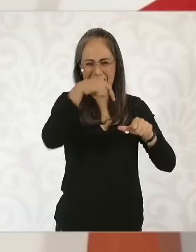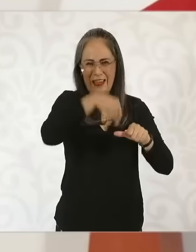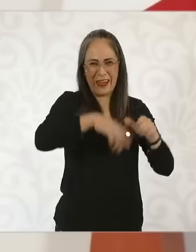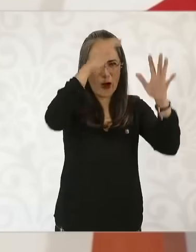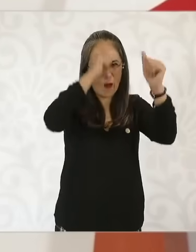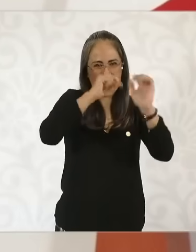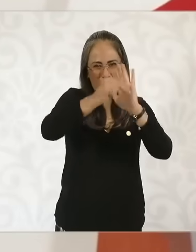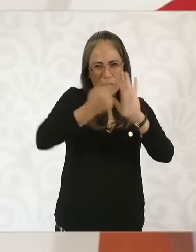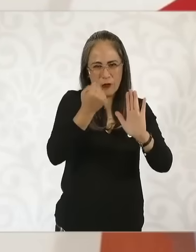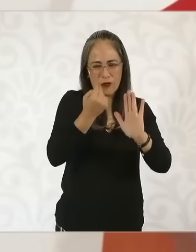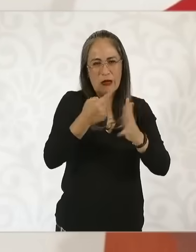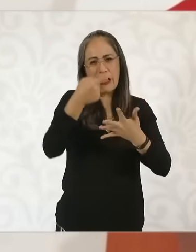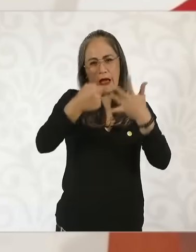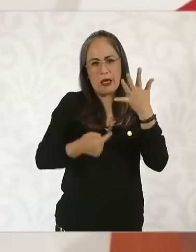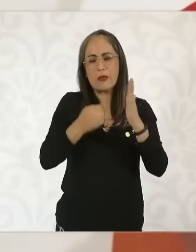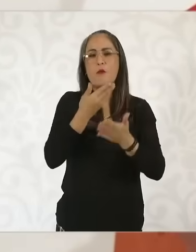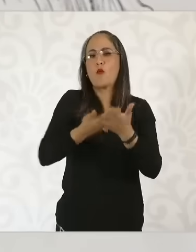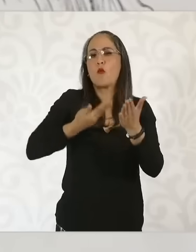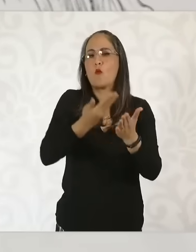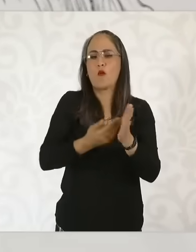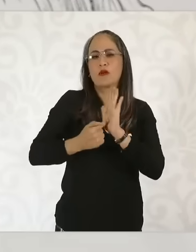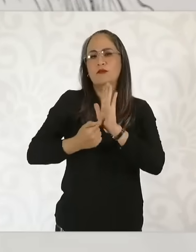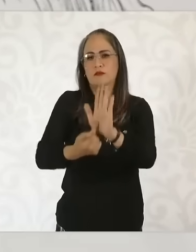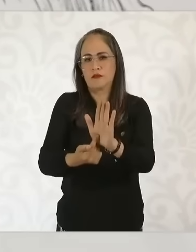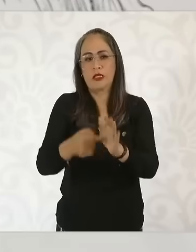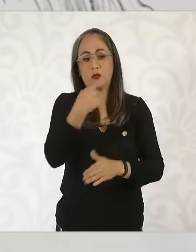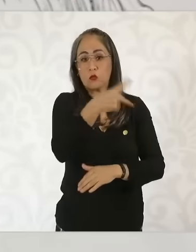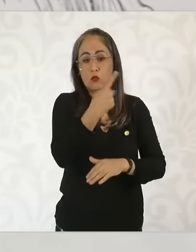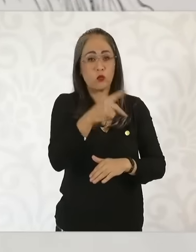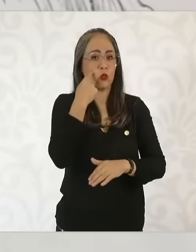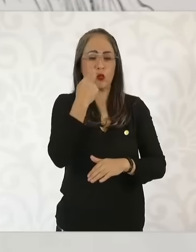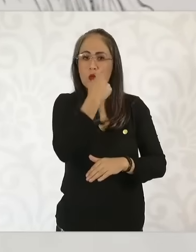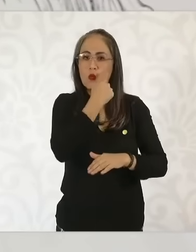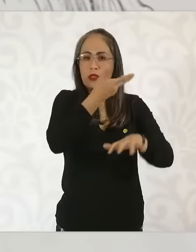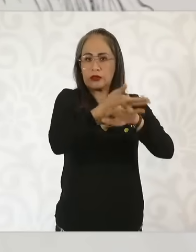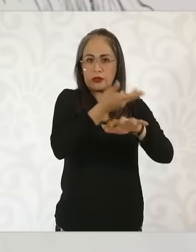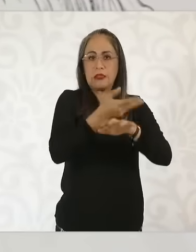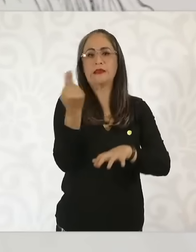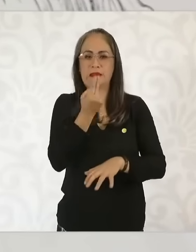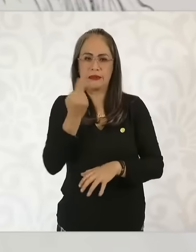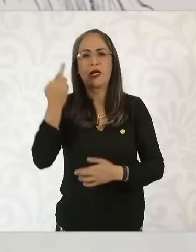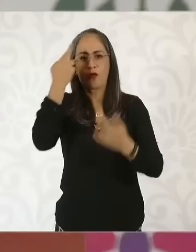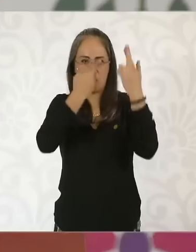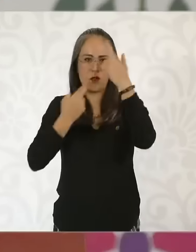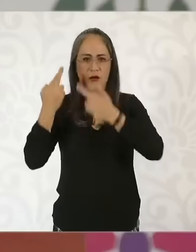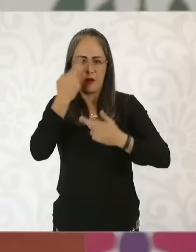una serie de temas que desde el punto de Estados Unidos es importante revisar porque no van acorde